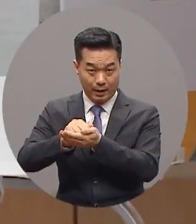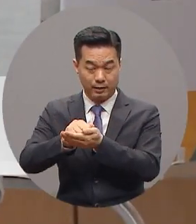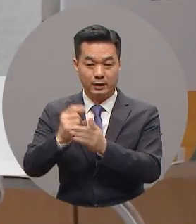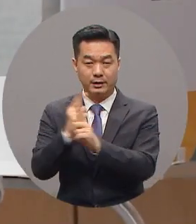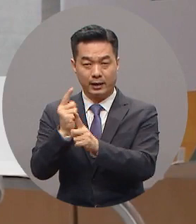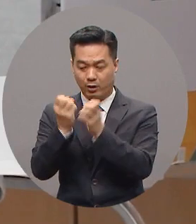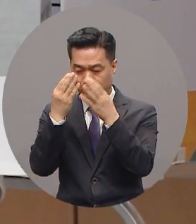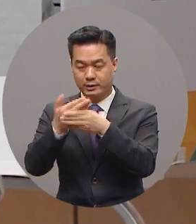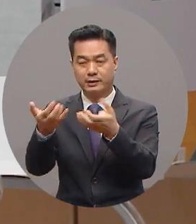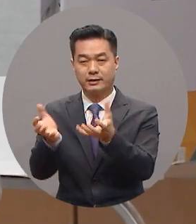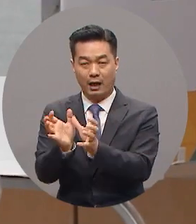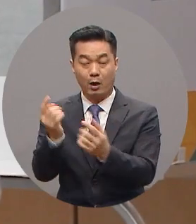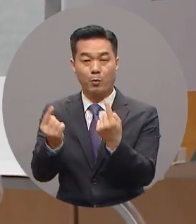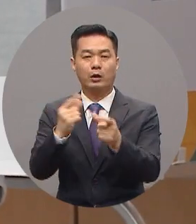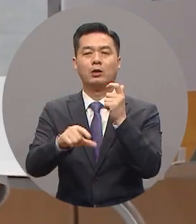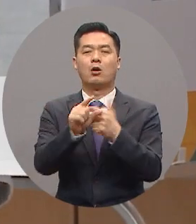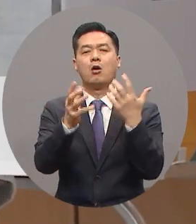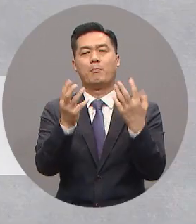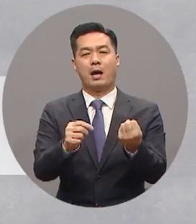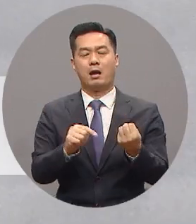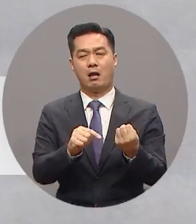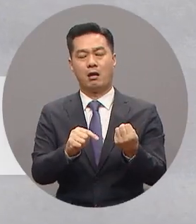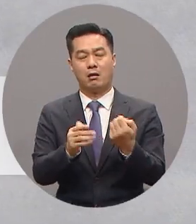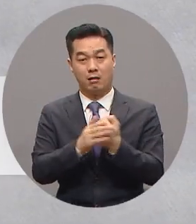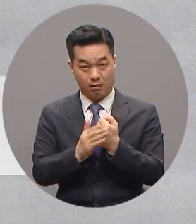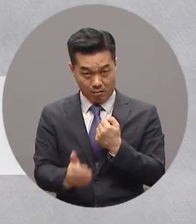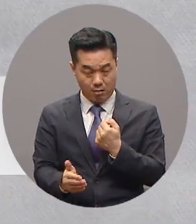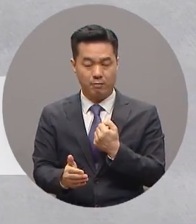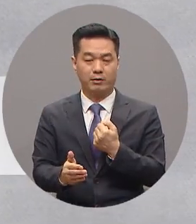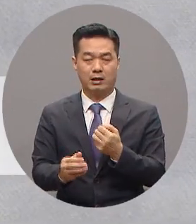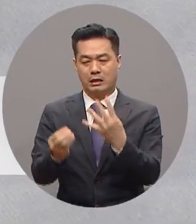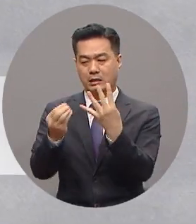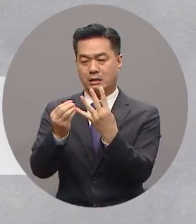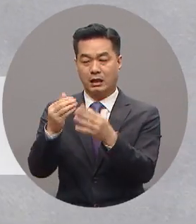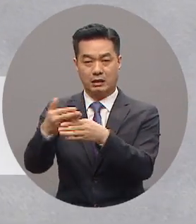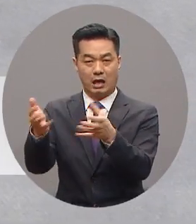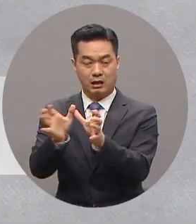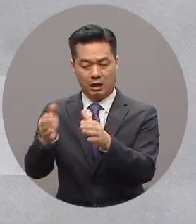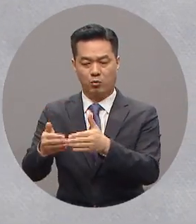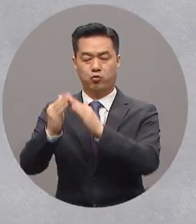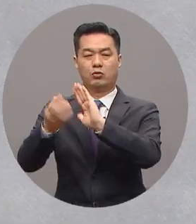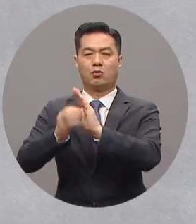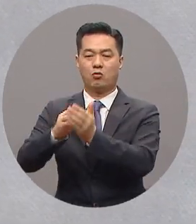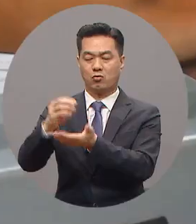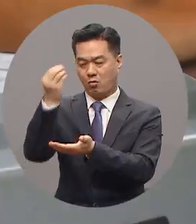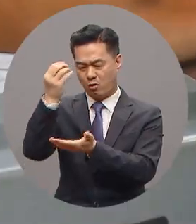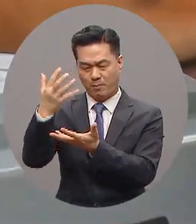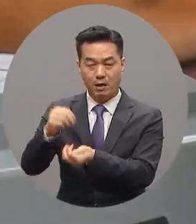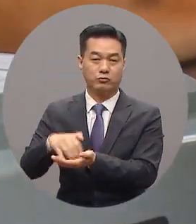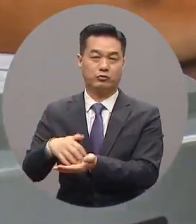이는 비례대표 2석을 얻은 개혁신당이 얻은103만 표보다 많은 것으로 무효표가 제4당을 구성할 정도의 규모인 셈입니다.